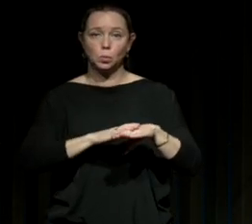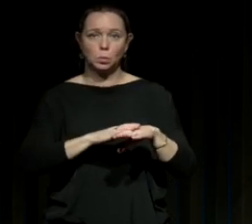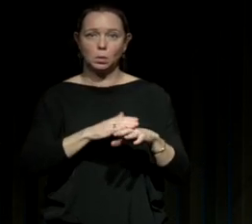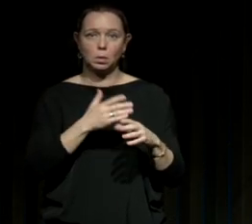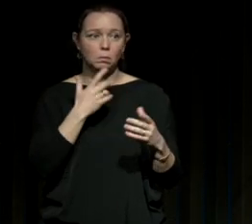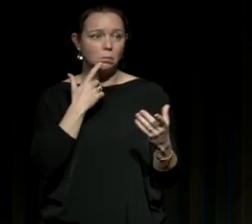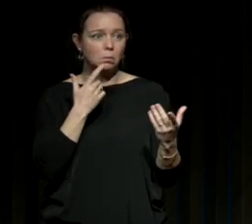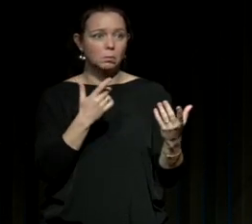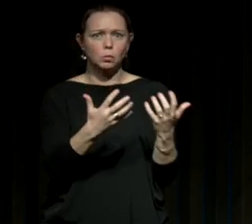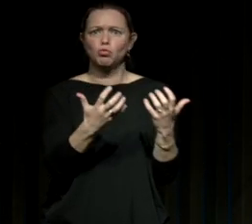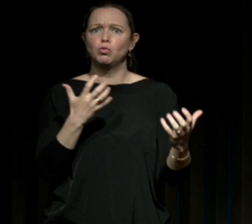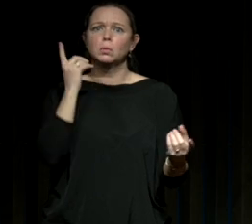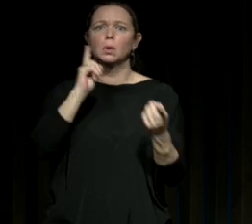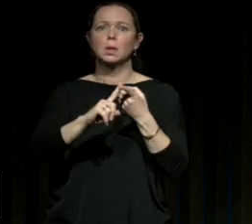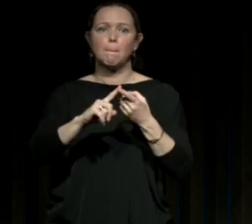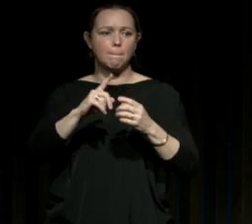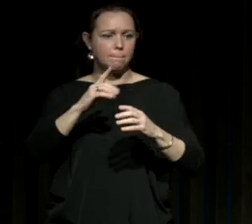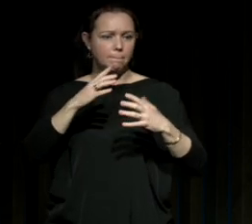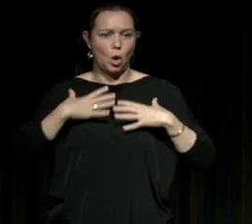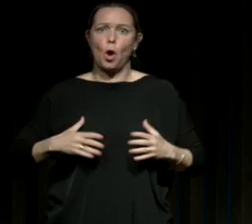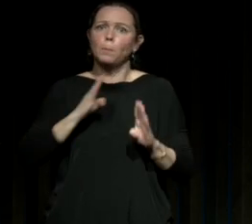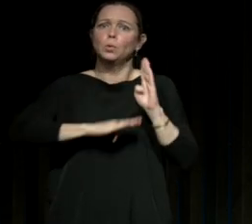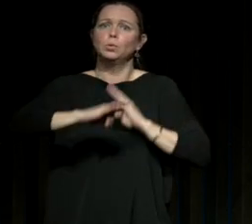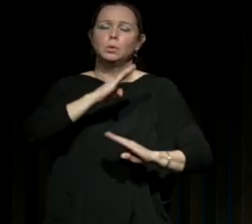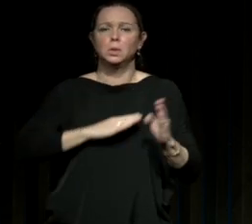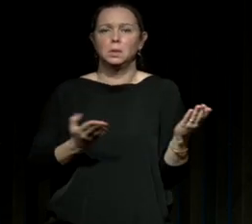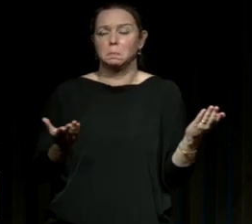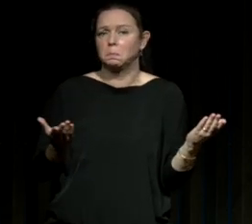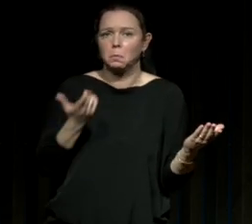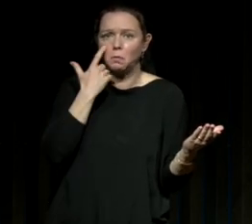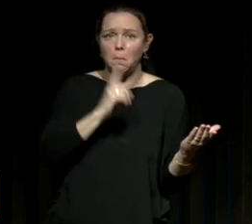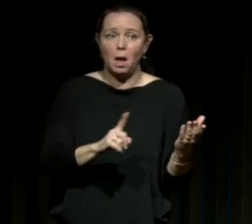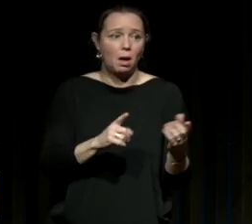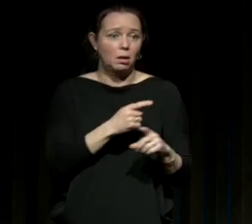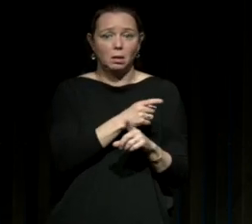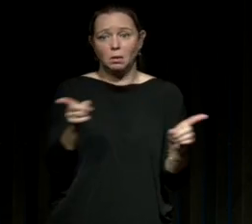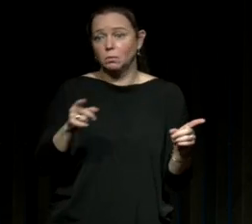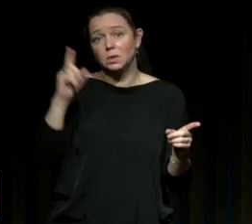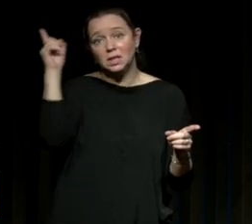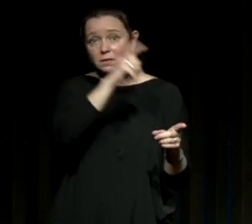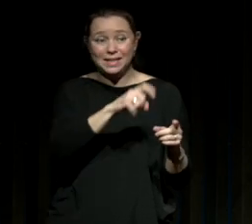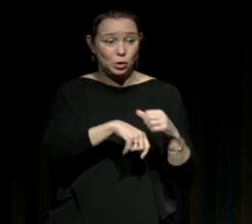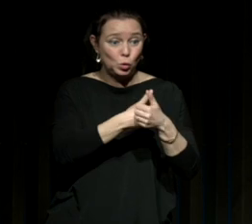c'est à dire que les patients en fait ils ont eu du mal à suivre exactement ce qu'on leur